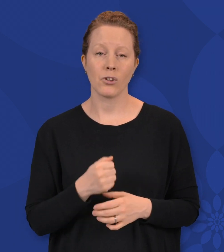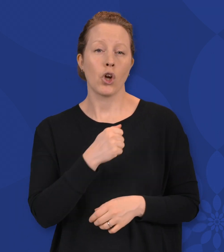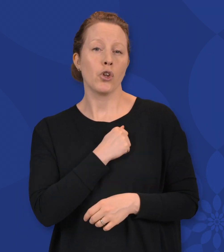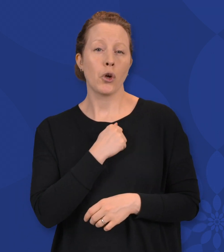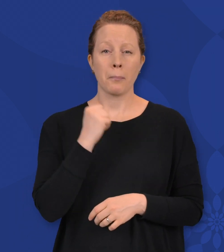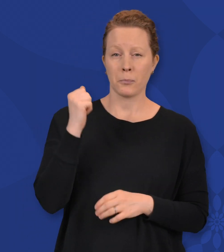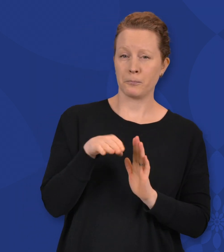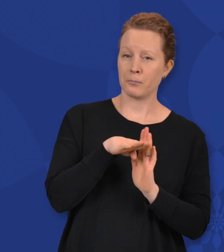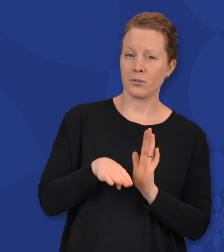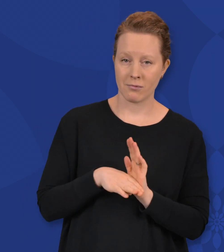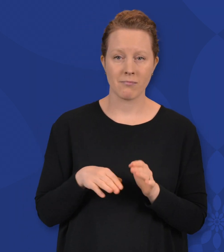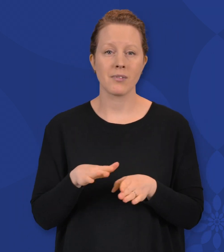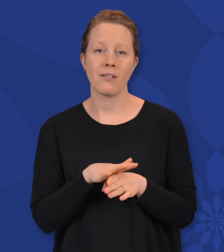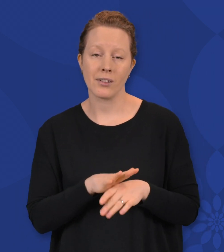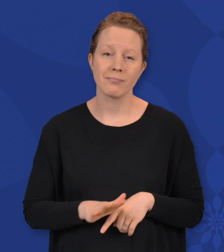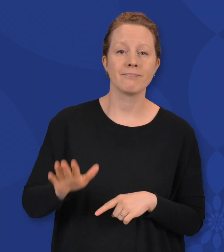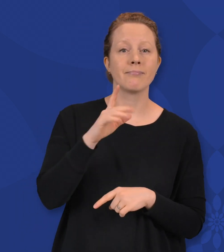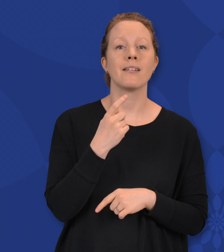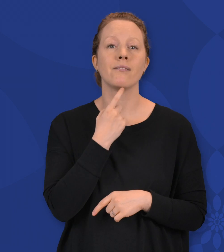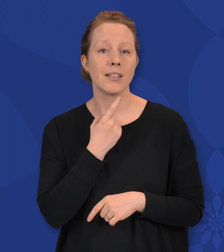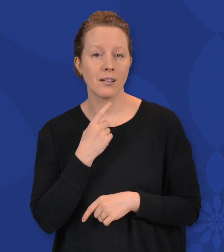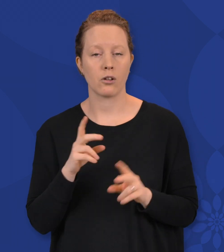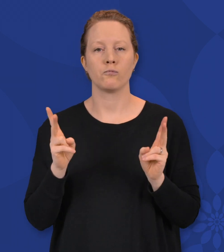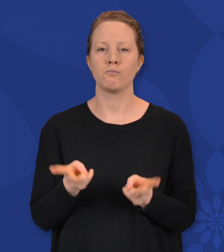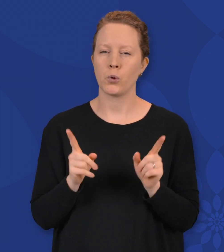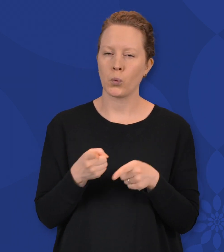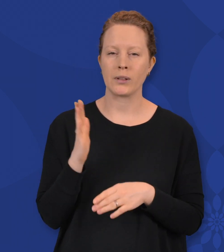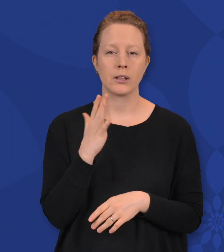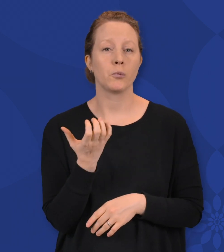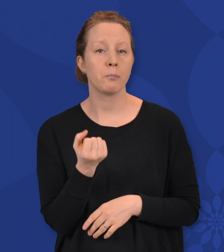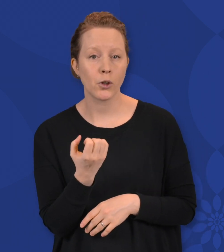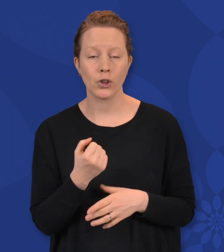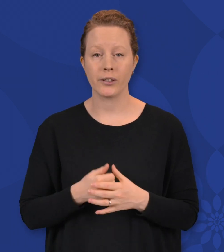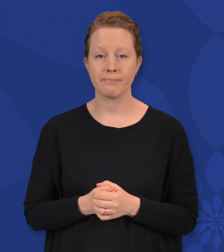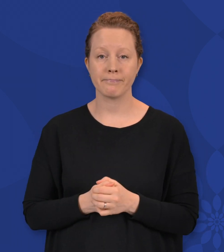Nödbromsmekanismen tillämpas i hela landet och så kort tid som möjligt.